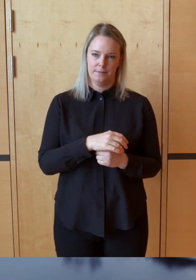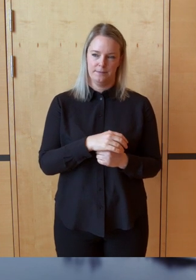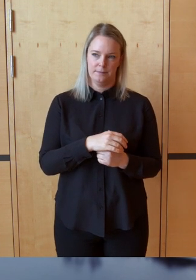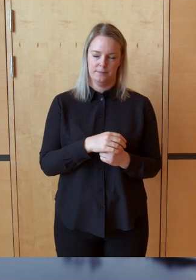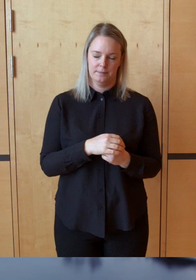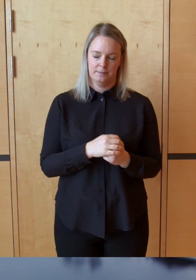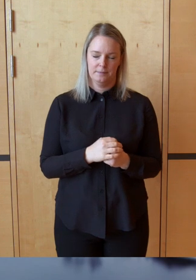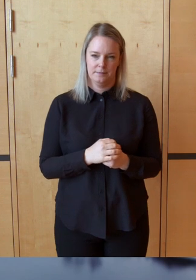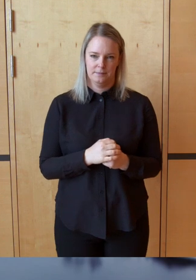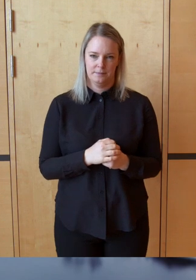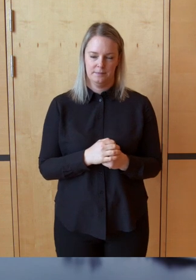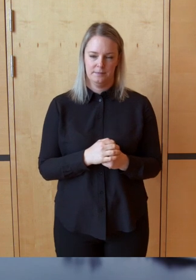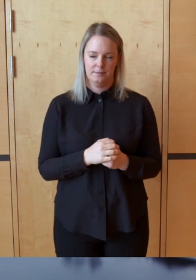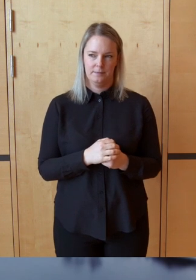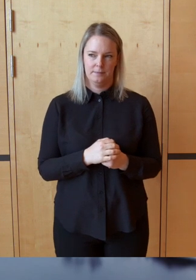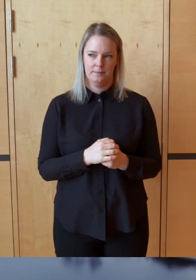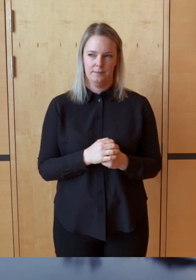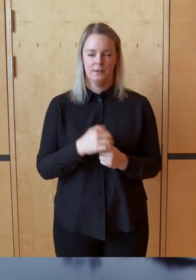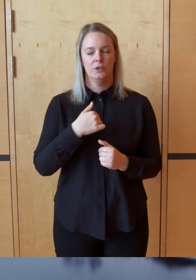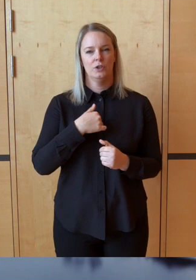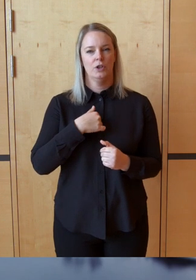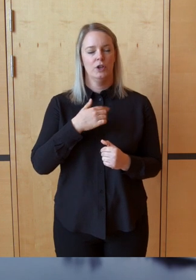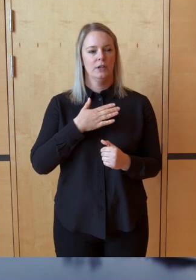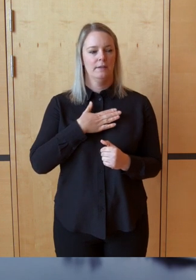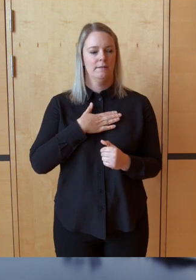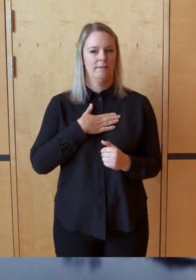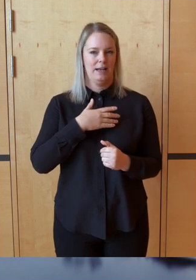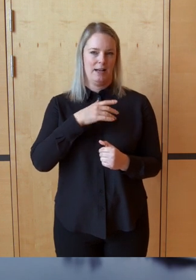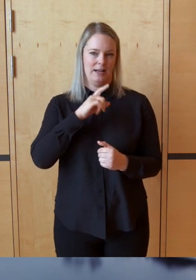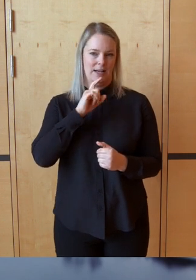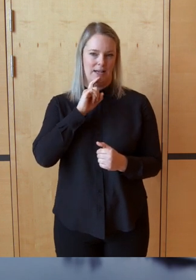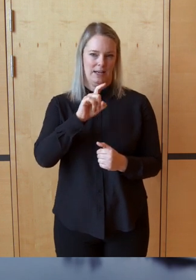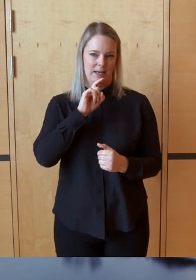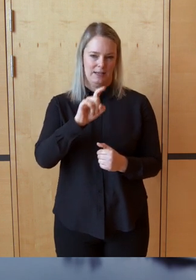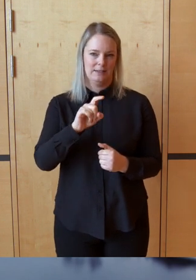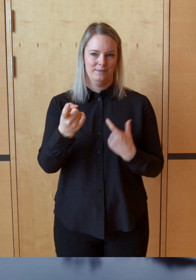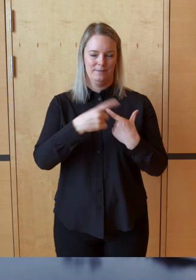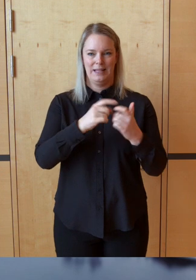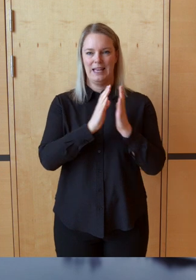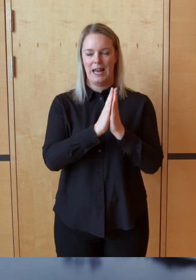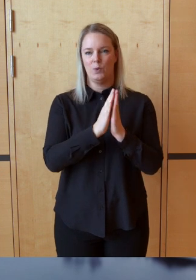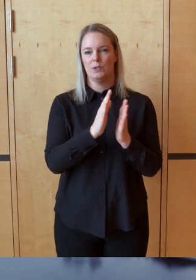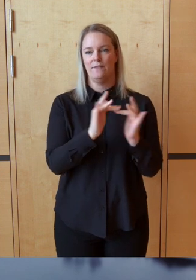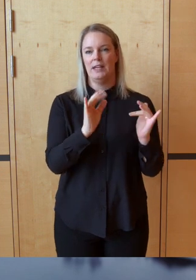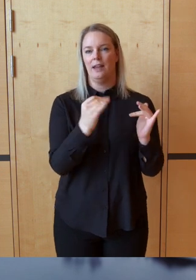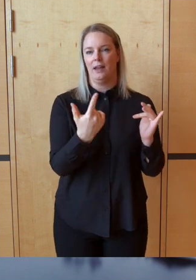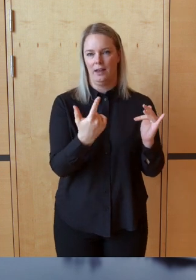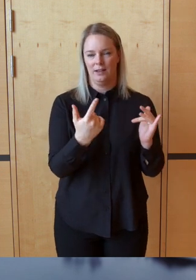Jag vill faktiskt jag är ny på det här med religionsfriheten Jag fixar Marcus har ju